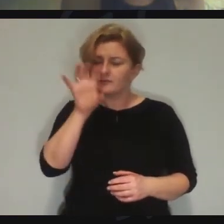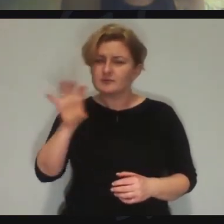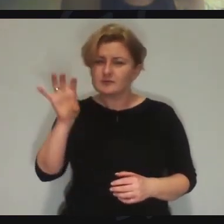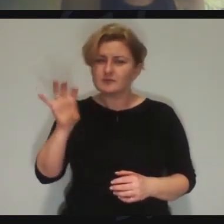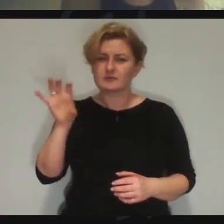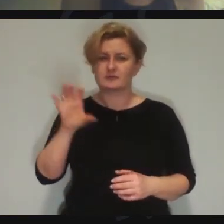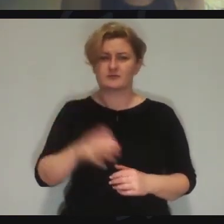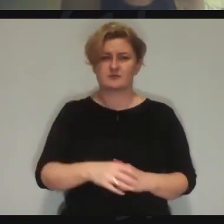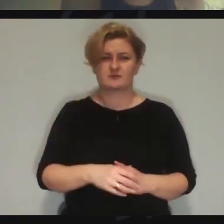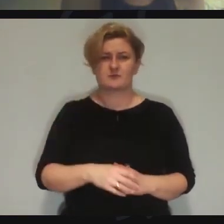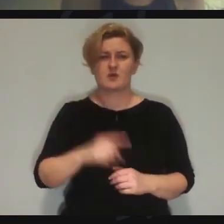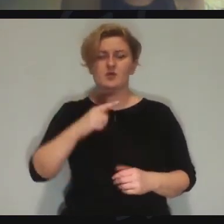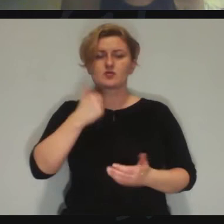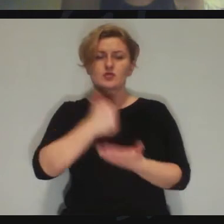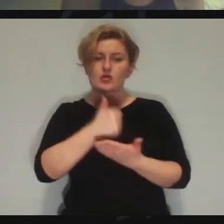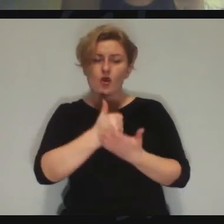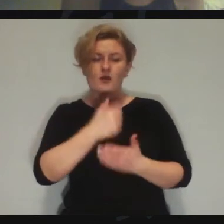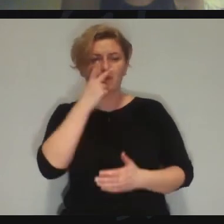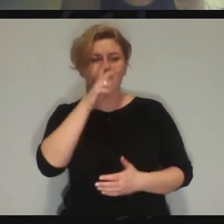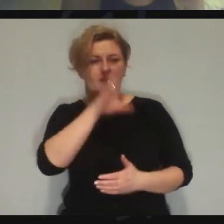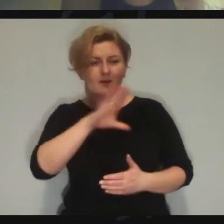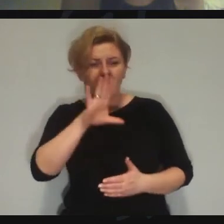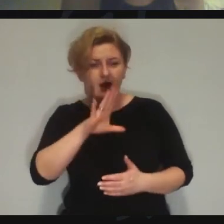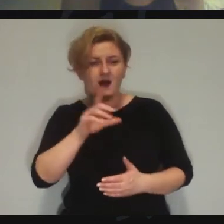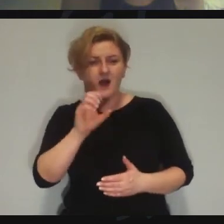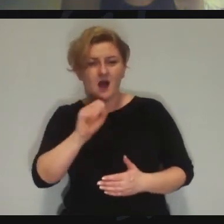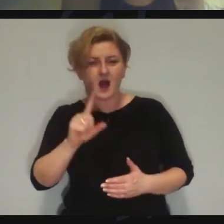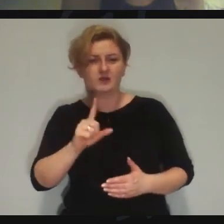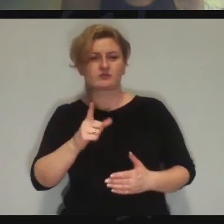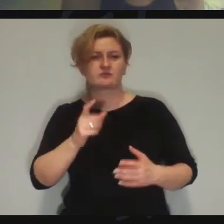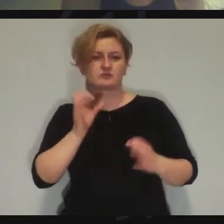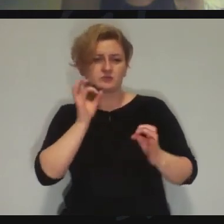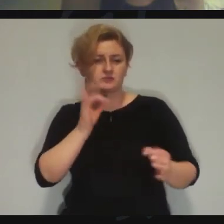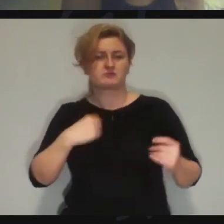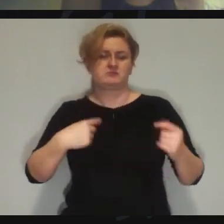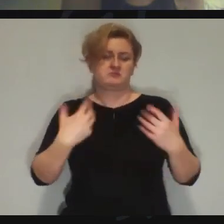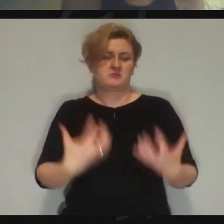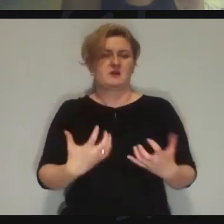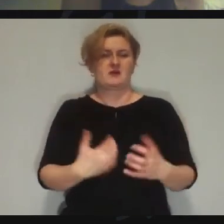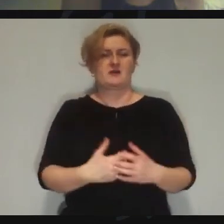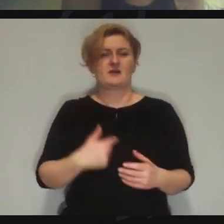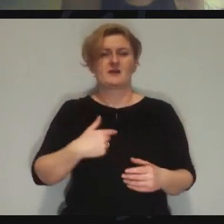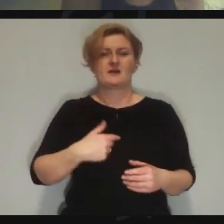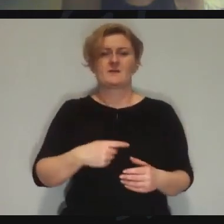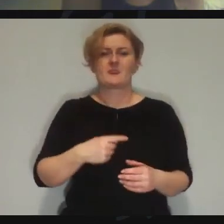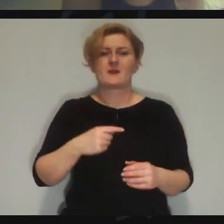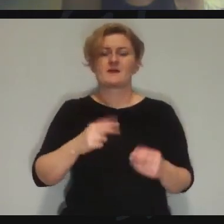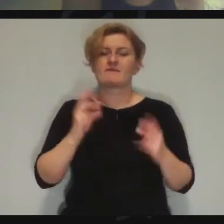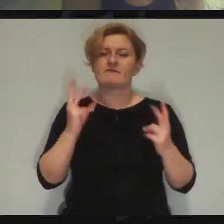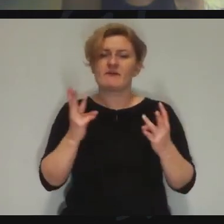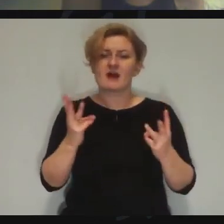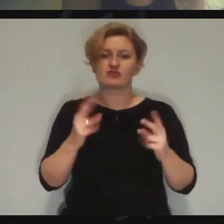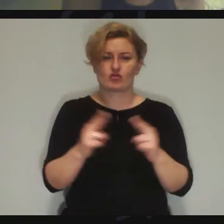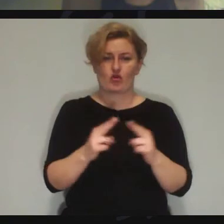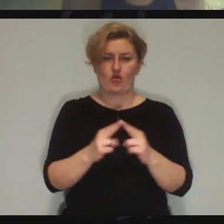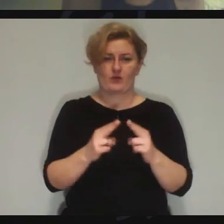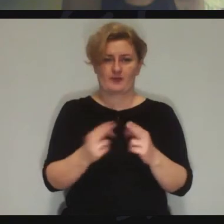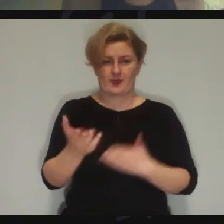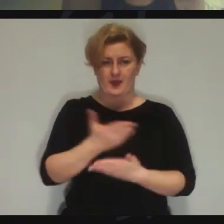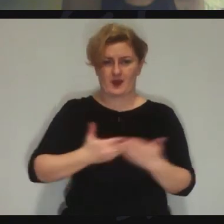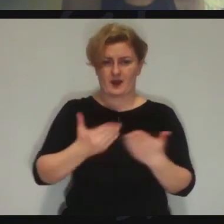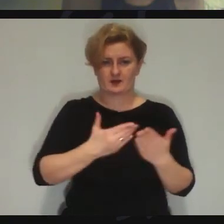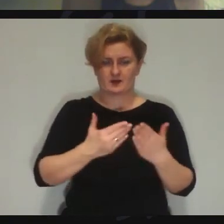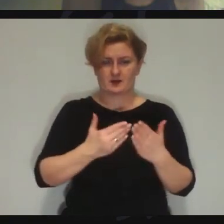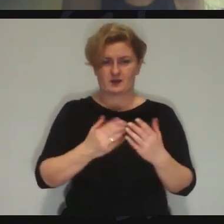Wiola powiedziała o relacji. Dla mnie nie ma pedagogiki bez niej.